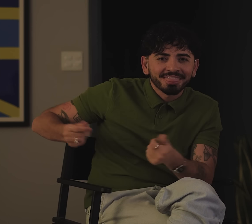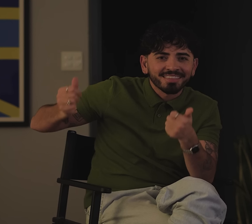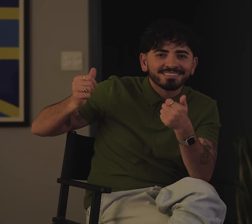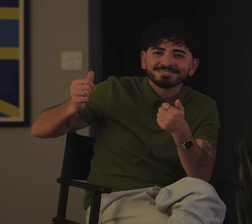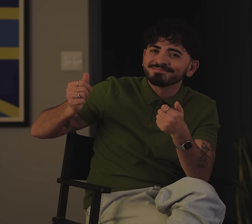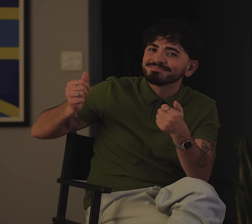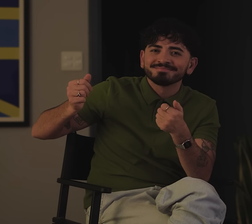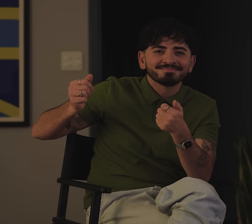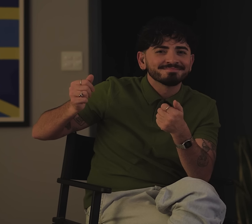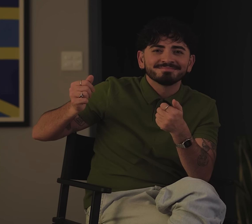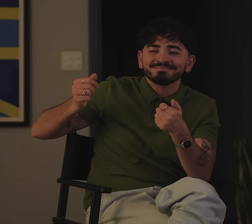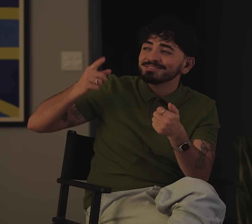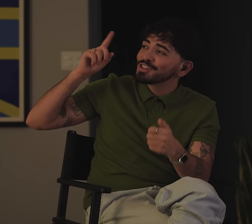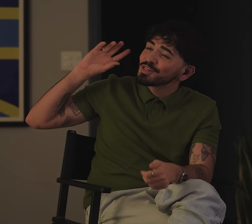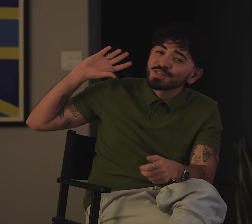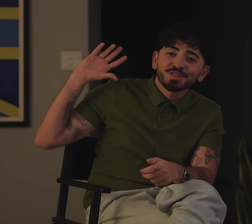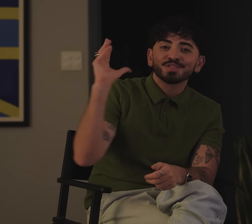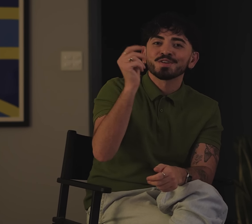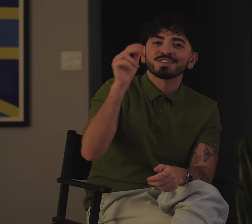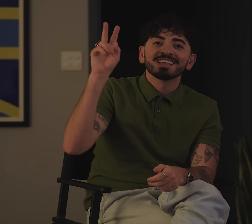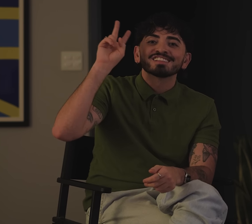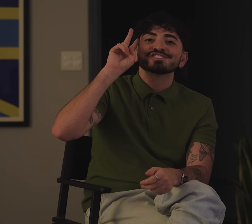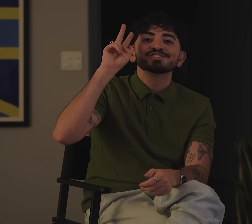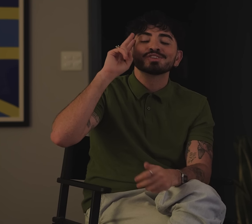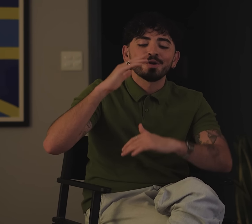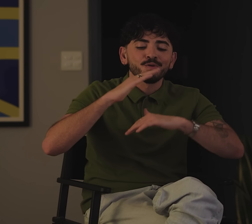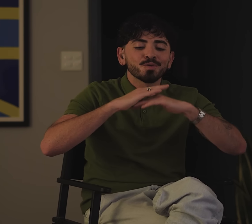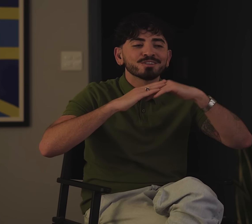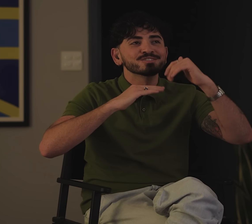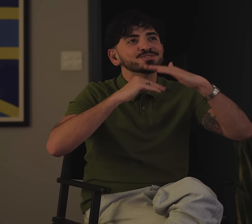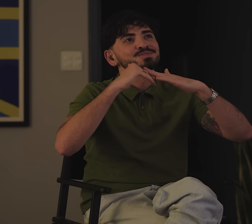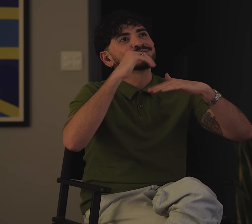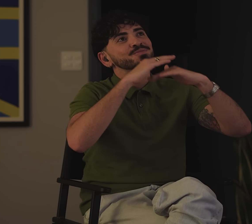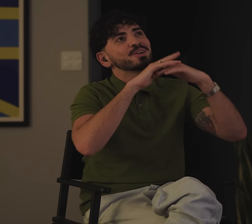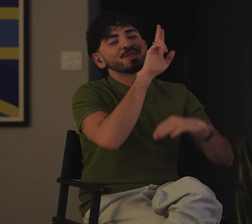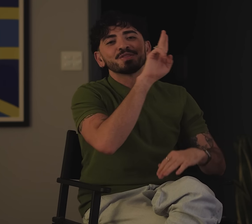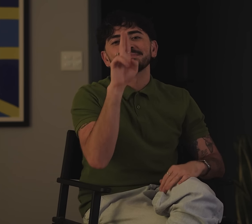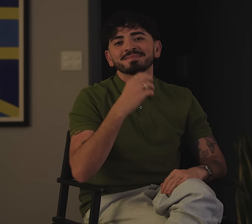até hoje nunca vão se apagar. Porque essas histórias foram construídas dentro da Euforie-se.